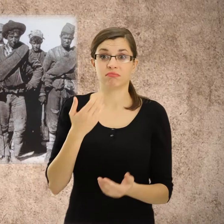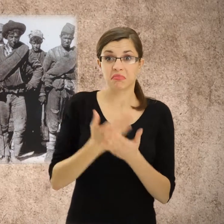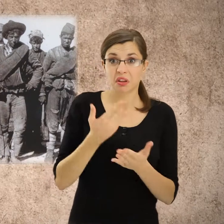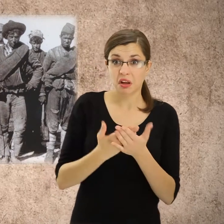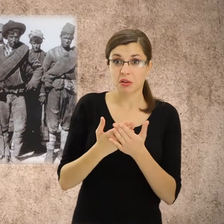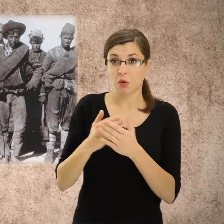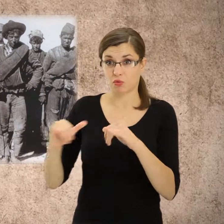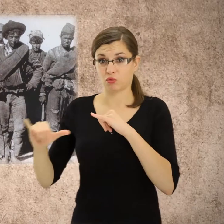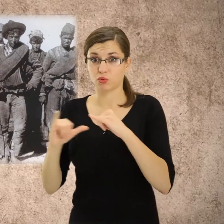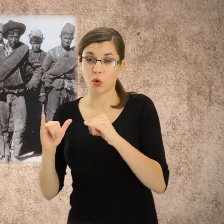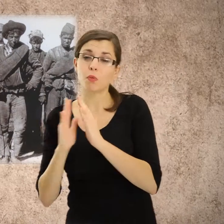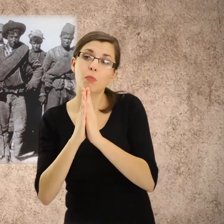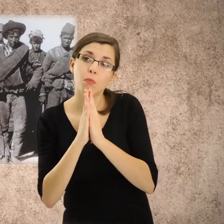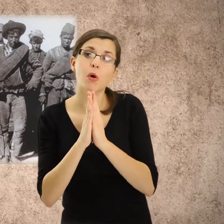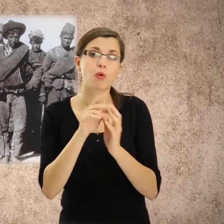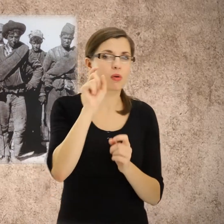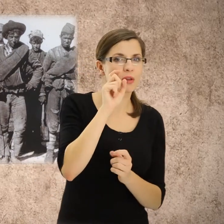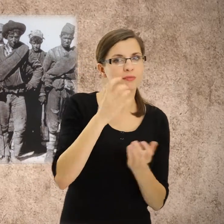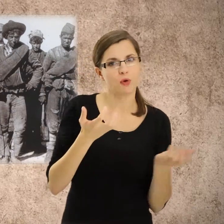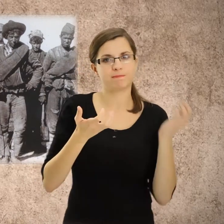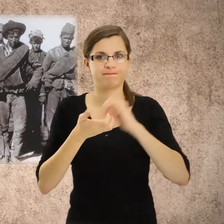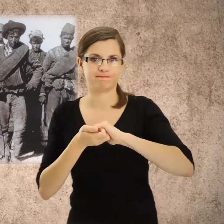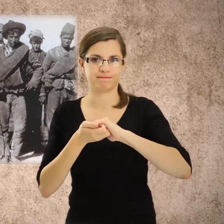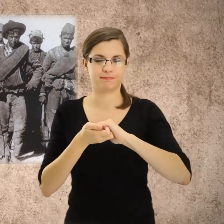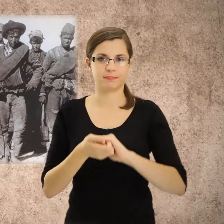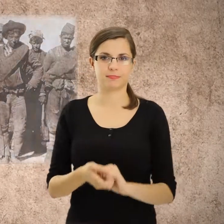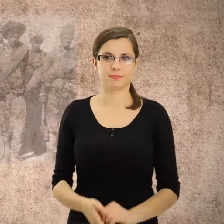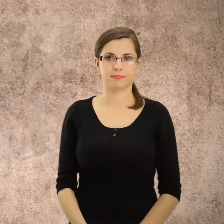więc rząd Bolszewików poprosił Niemców o rozejm.